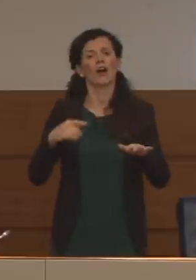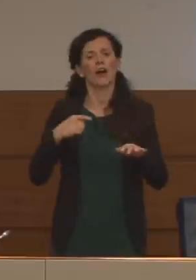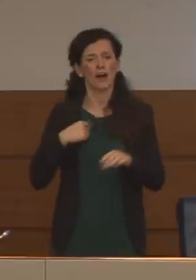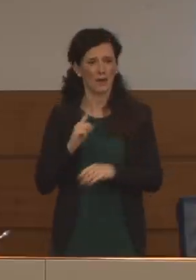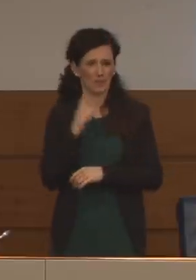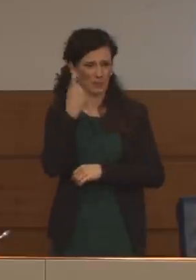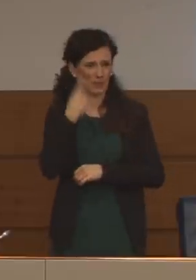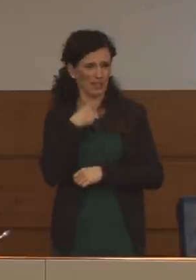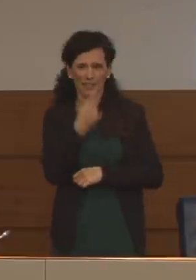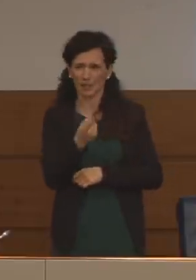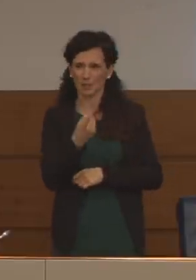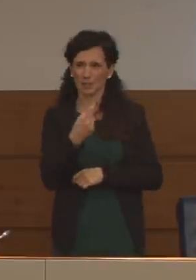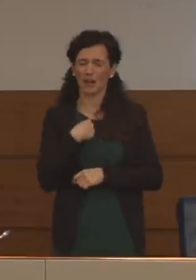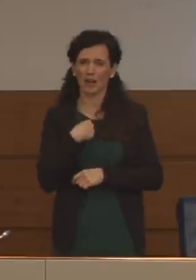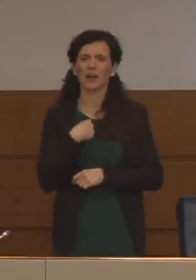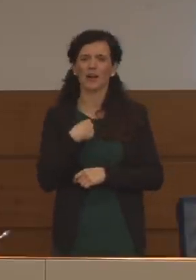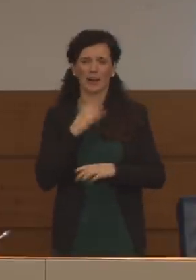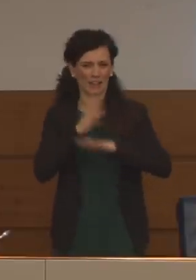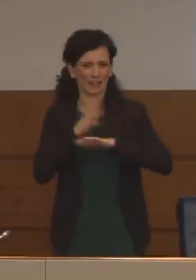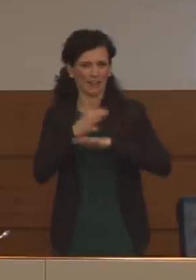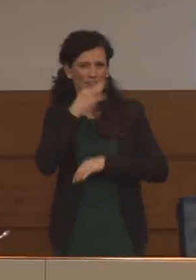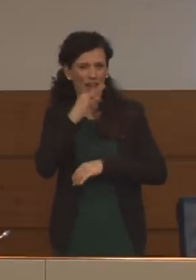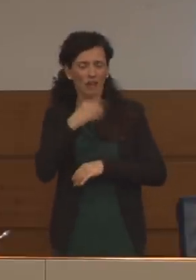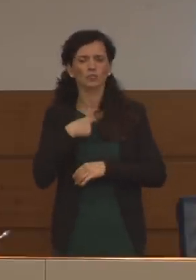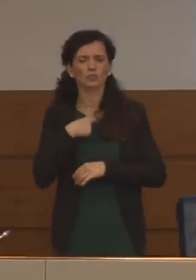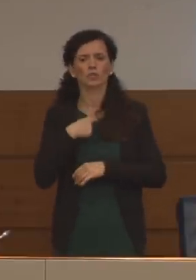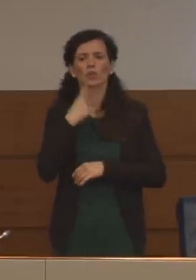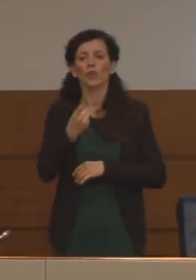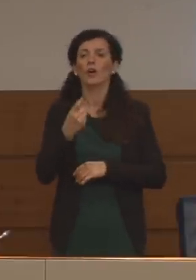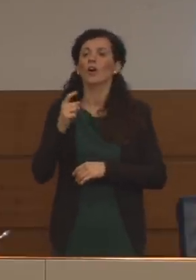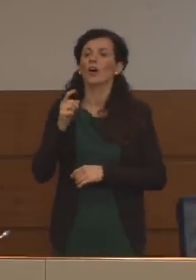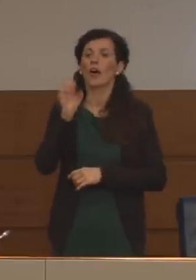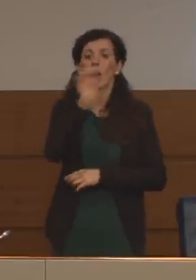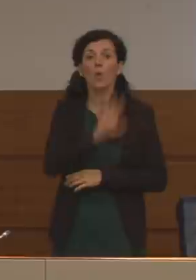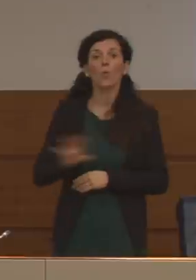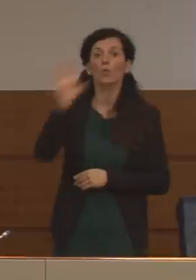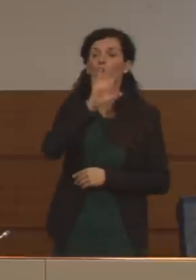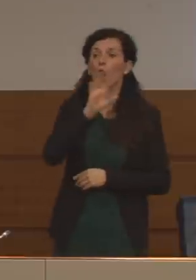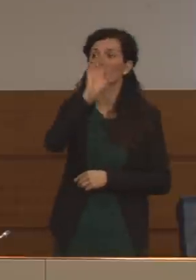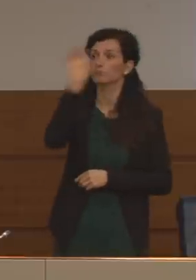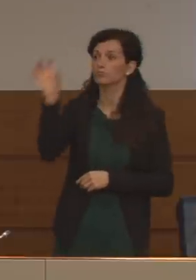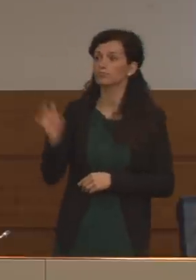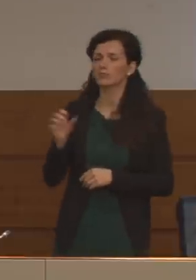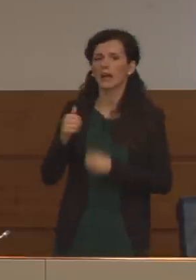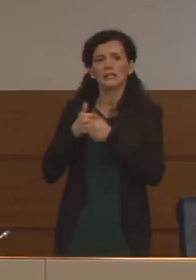il fatto che altri paesi europei oggi seguano il nostro comportamento, adottino